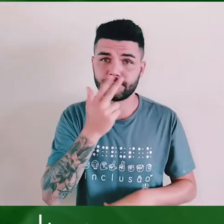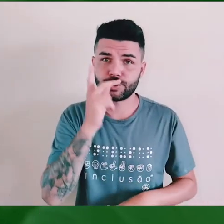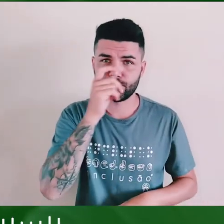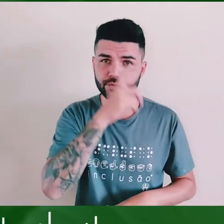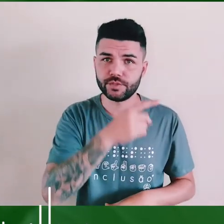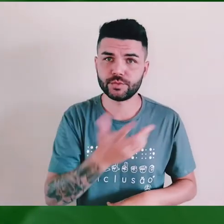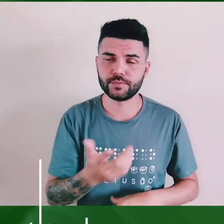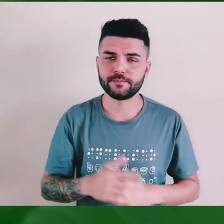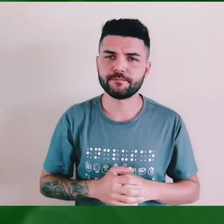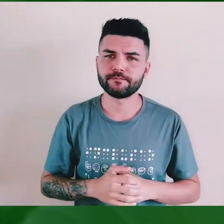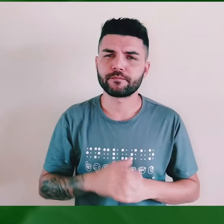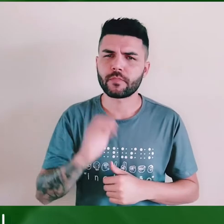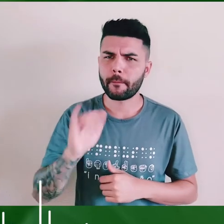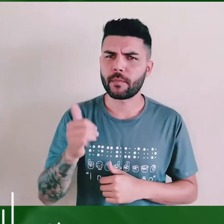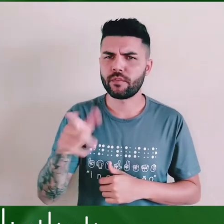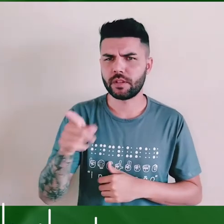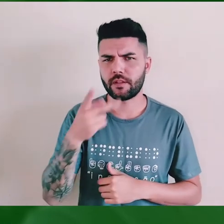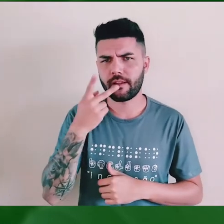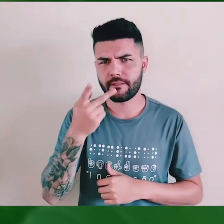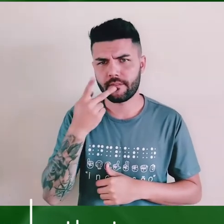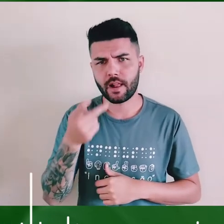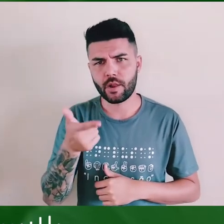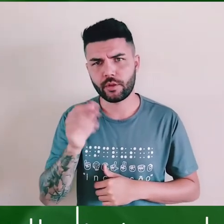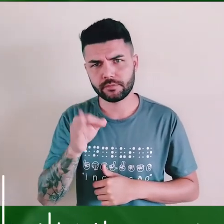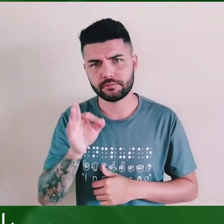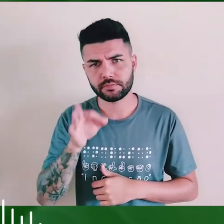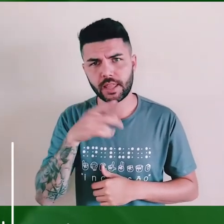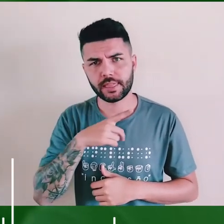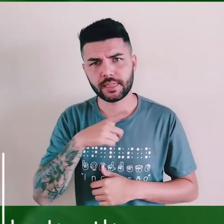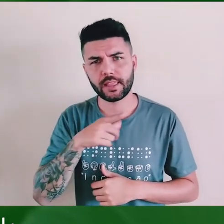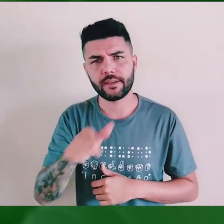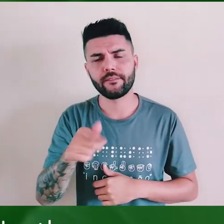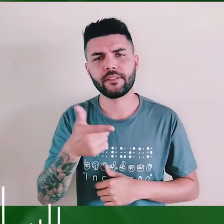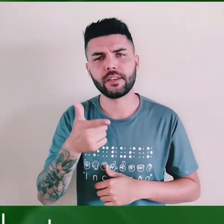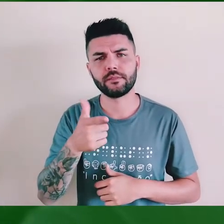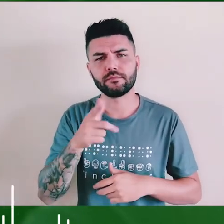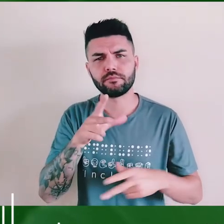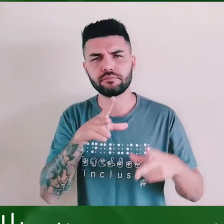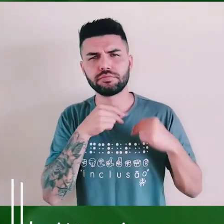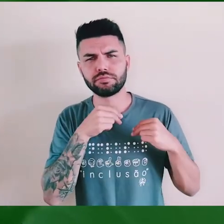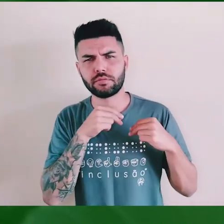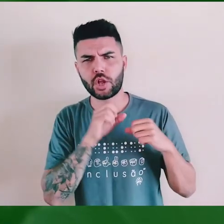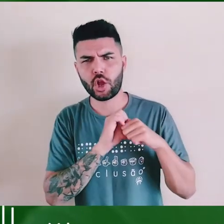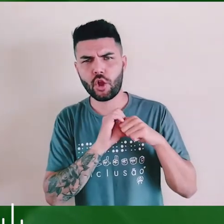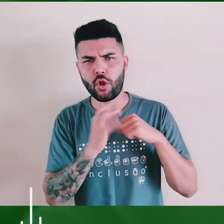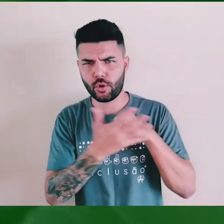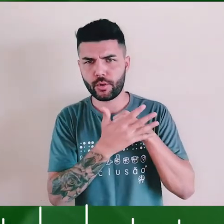Corona Vírus, você falou que você teve o Corona, e perguntaram aqui sobre os sintomas.